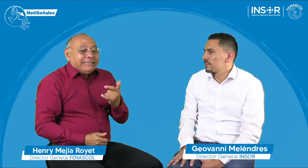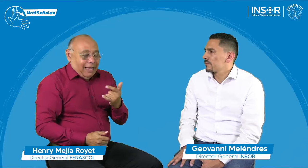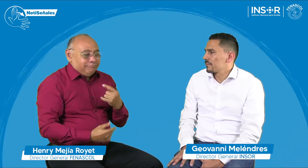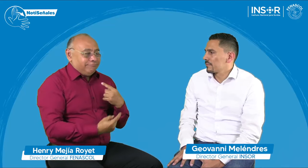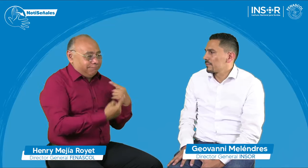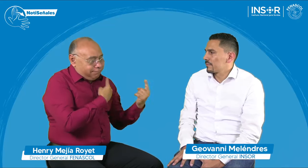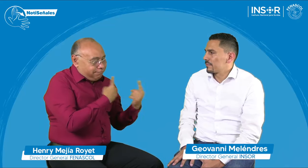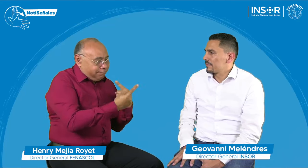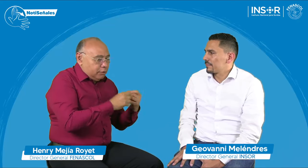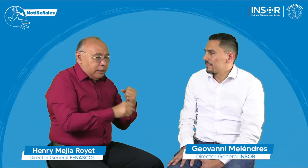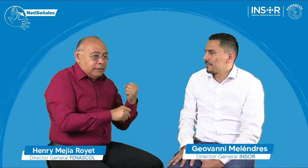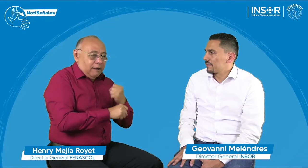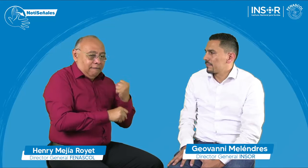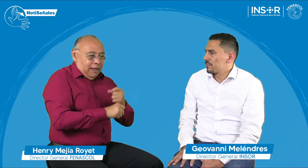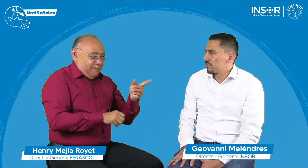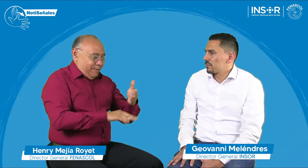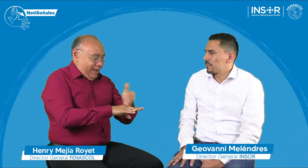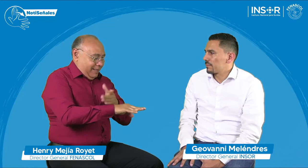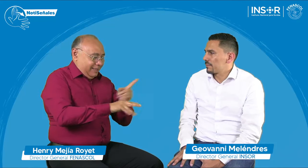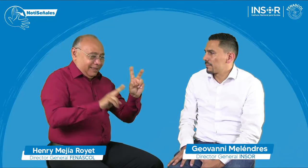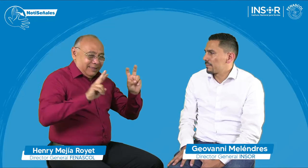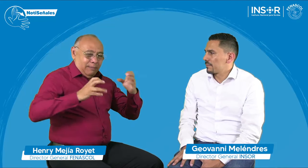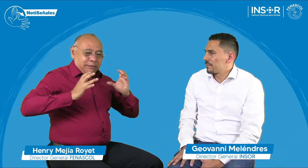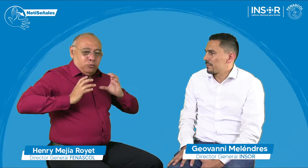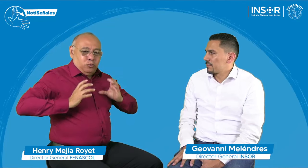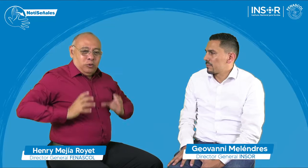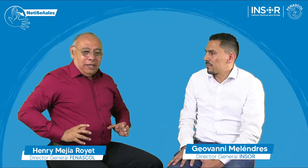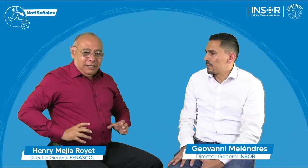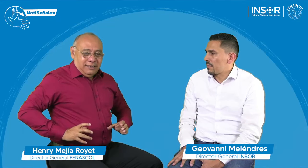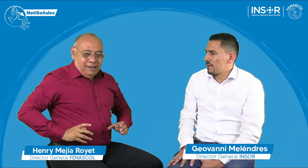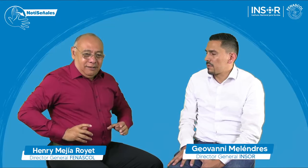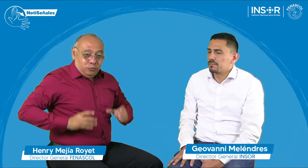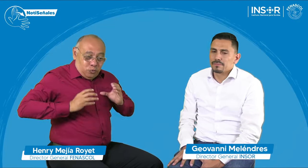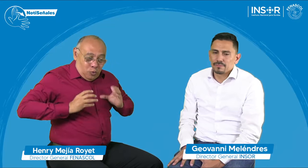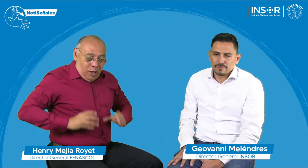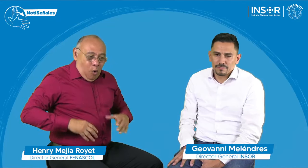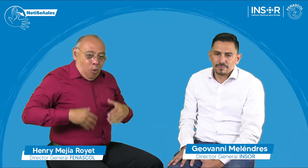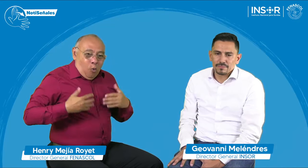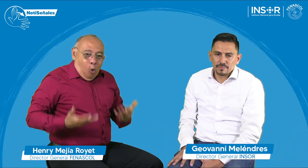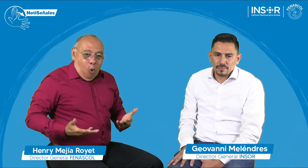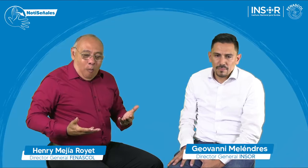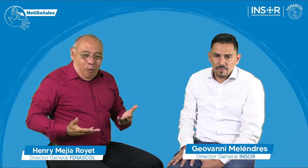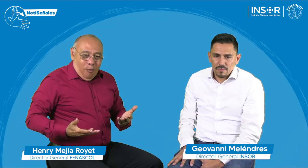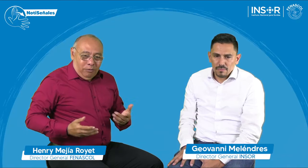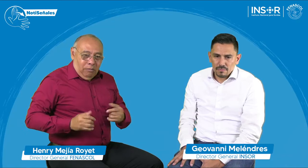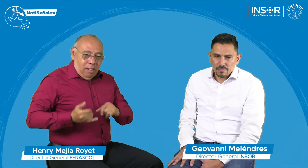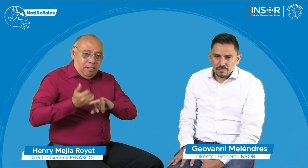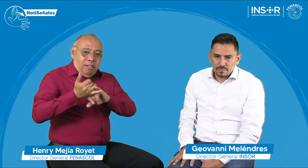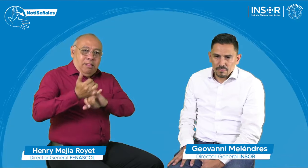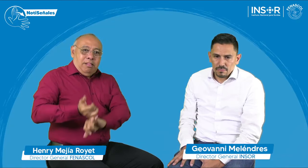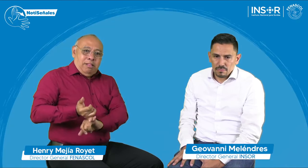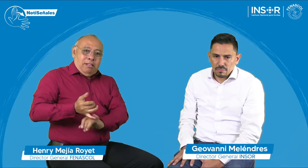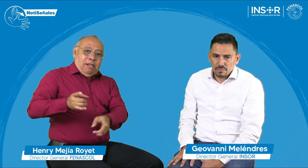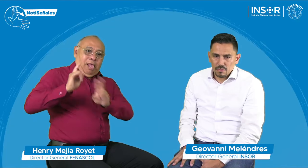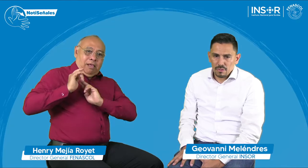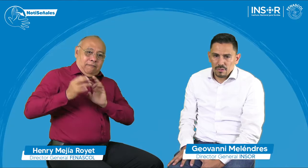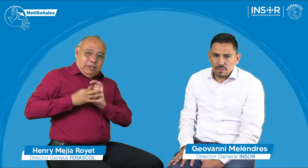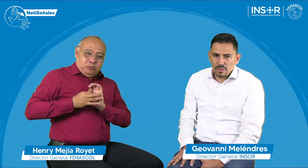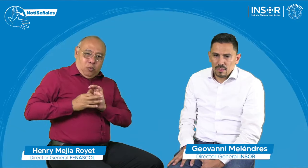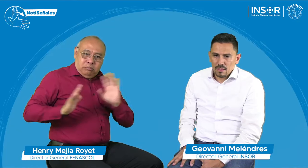incidencia, pero todo el tema de educación, por ejemplo, quienes lo deciden directamente